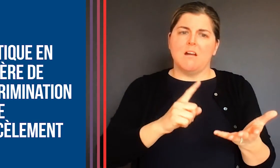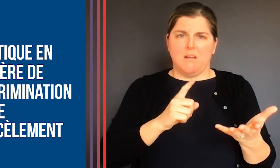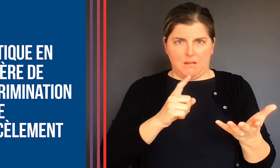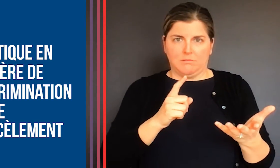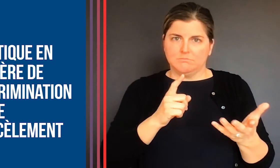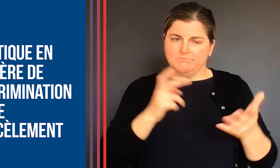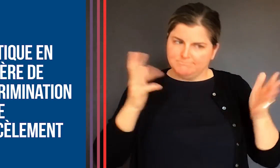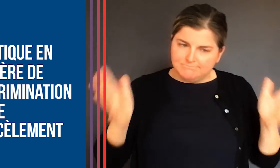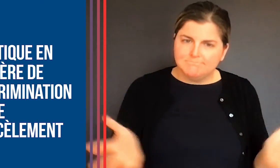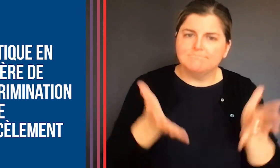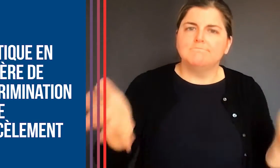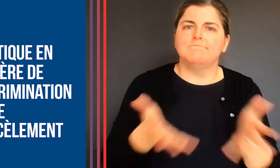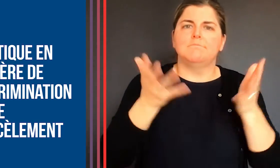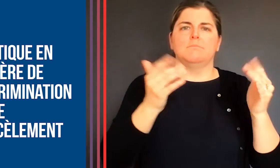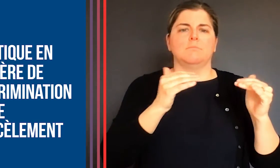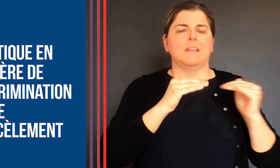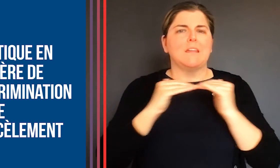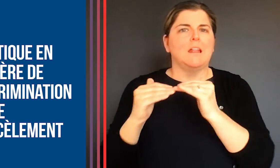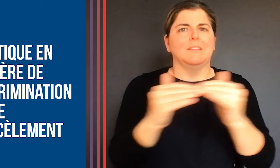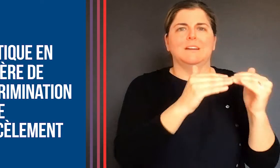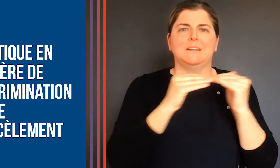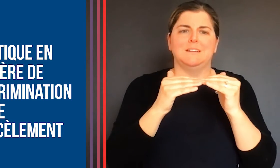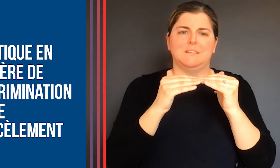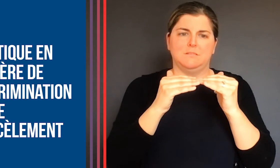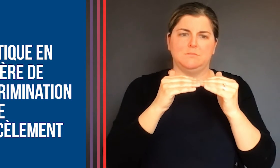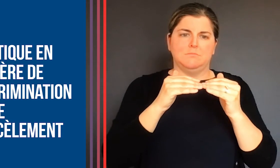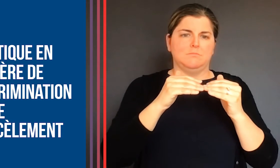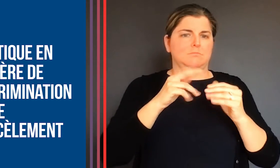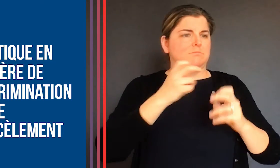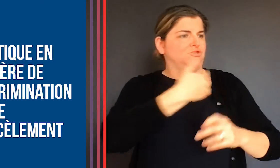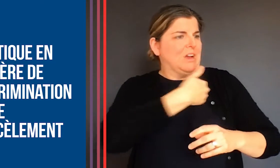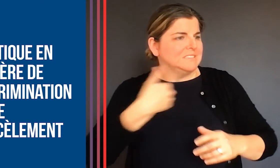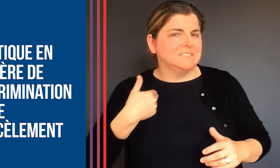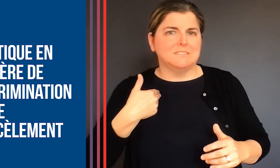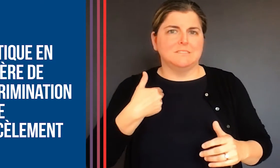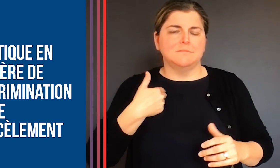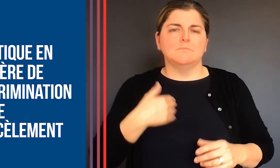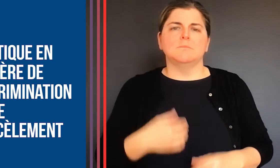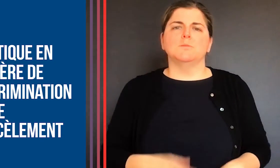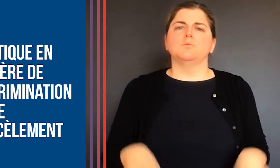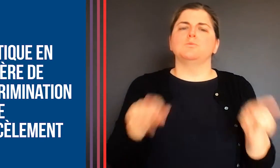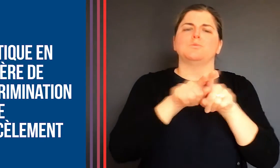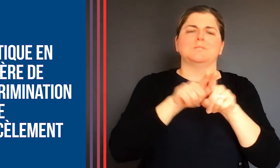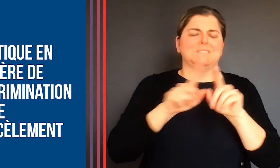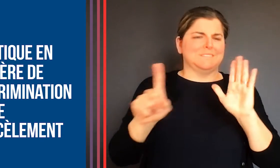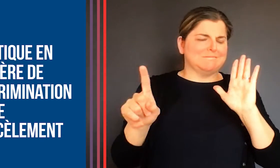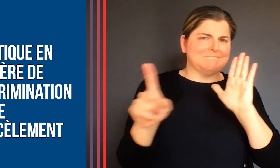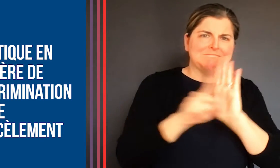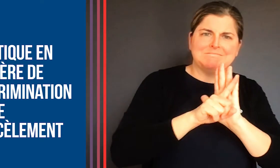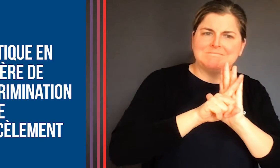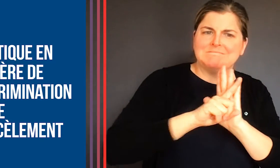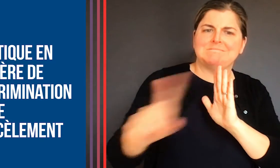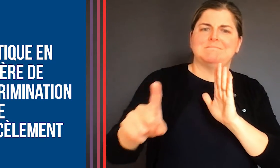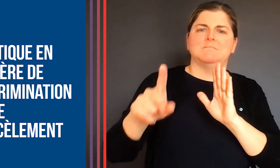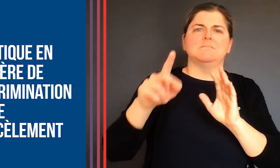qui favorise l’égalité des chances et interdit